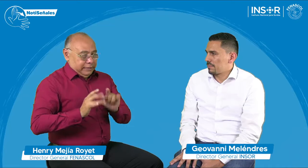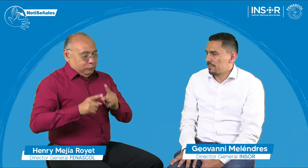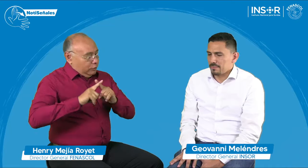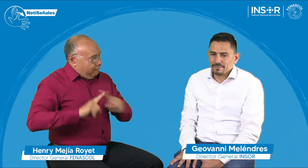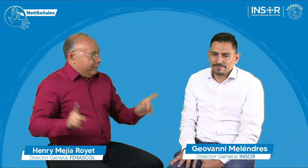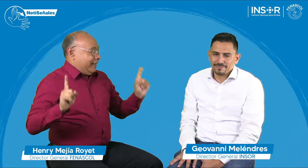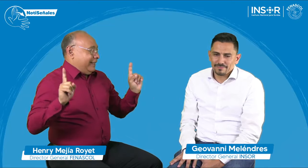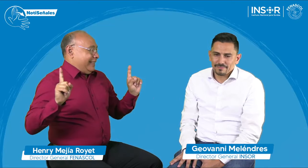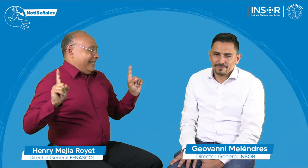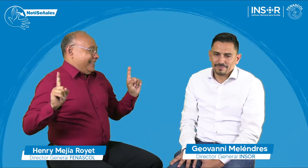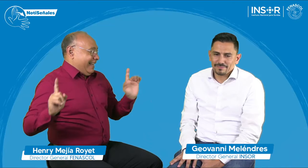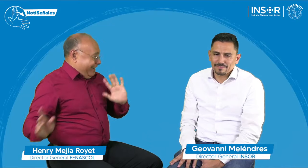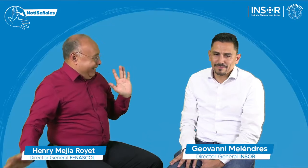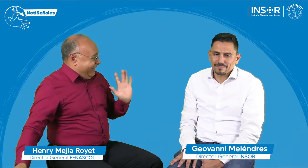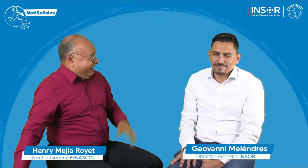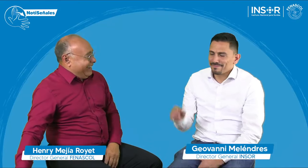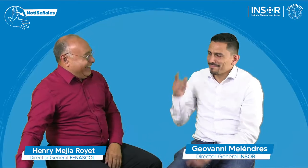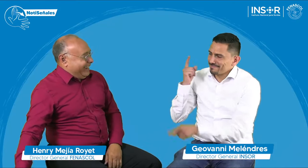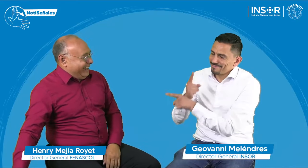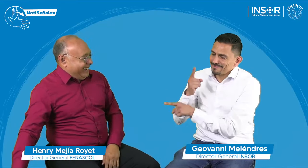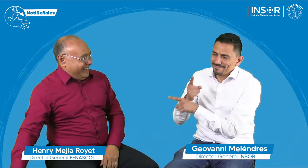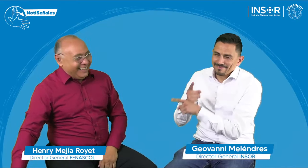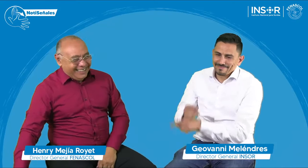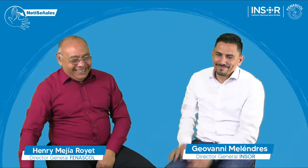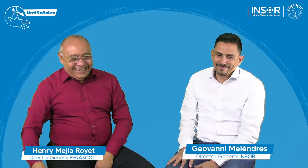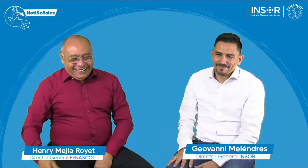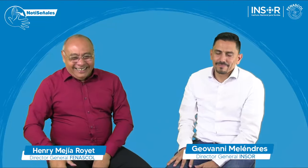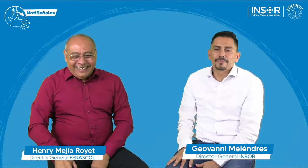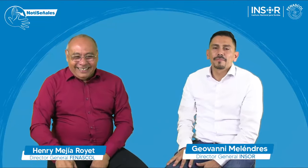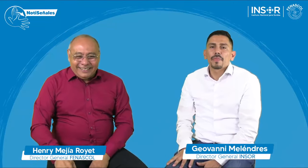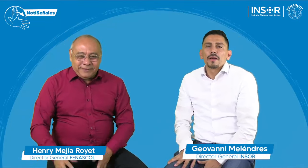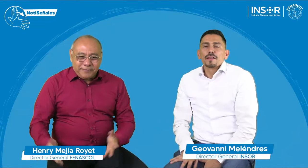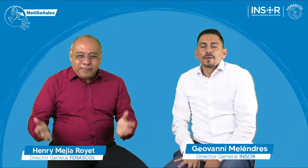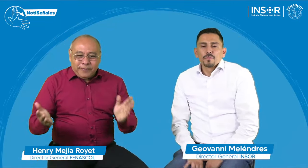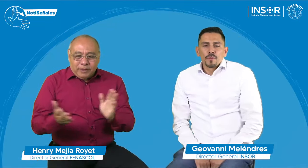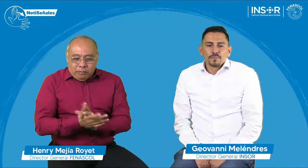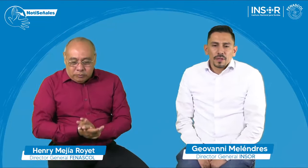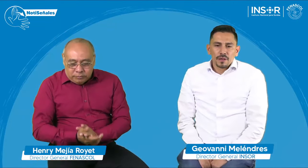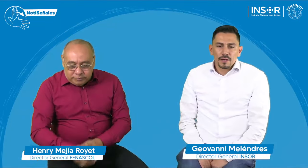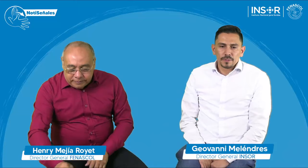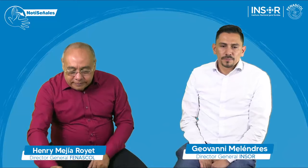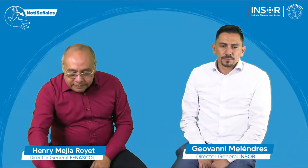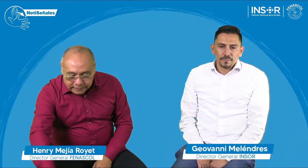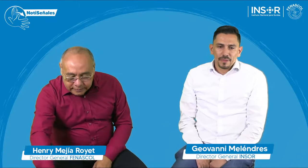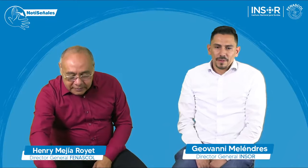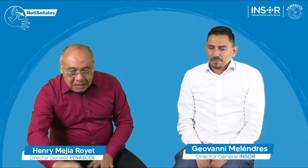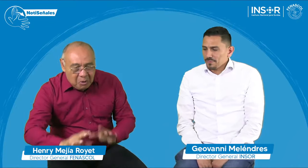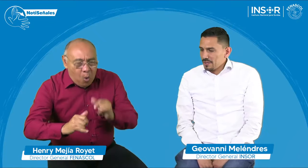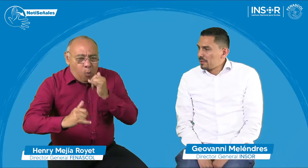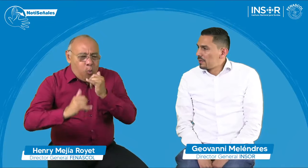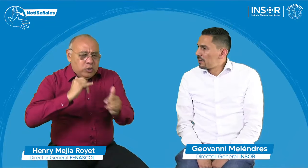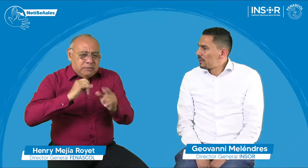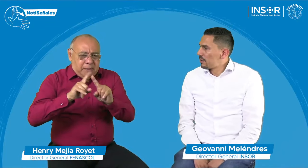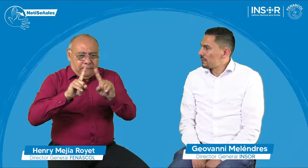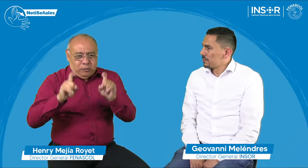estos procesos de incidencia y no esté dependiendo de otros. O sea, vamos a trabajar de manera